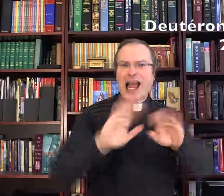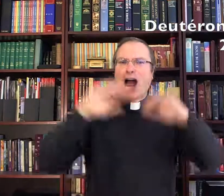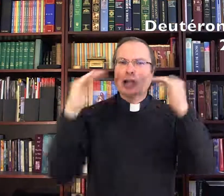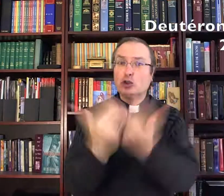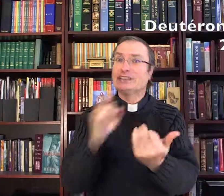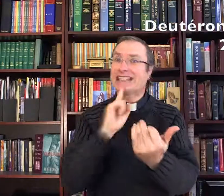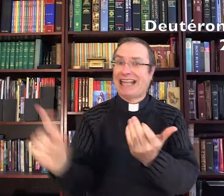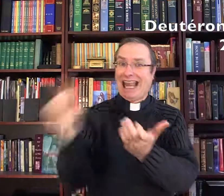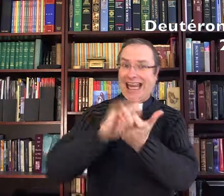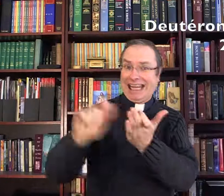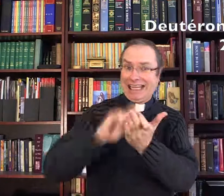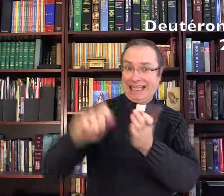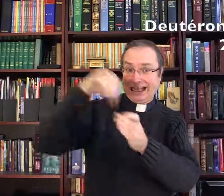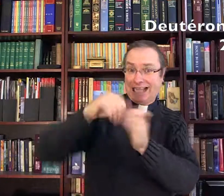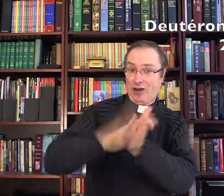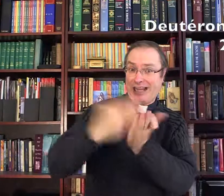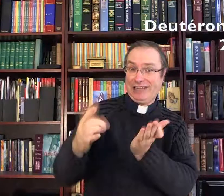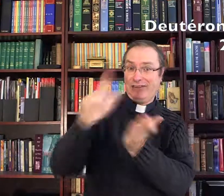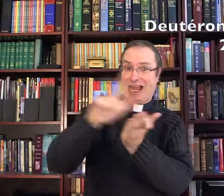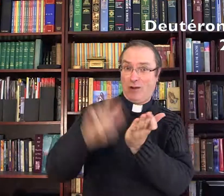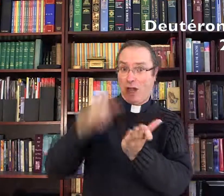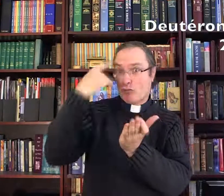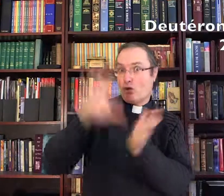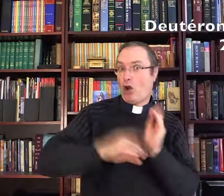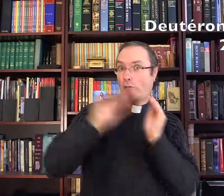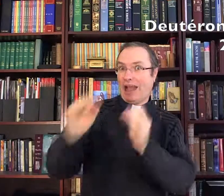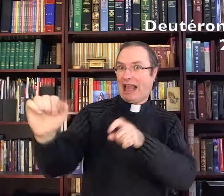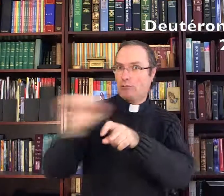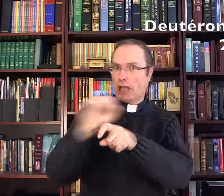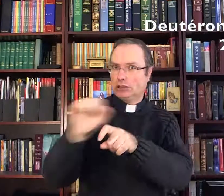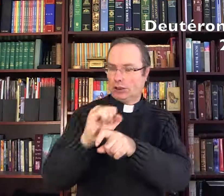à tout ce qui est écrit dans le livre de la loi pour le mettre en pratique.